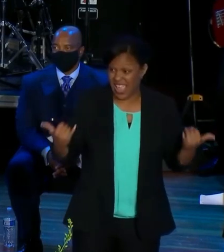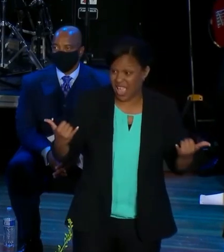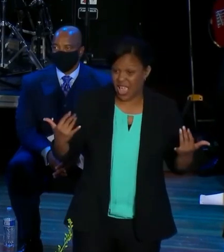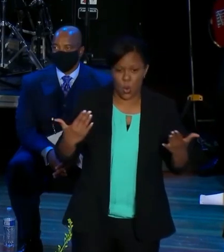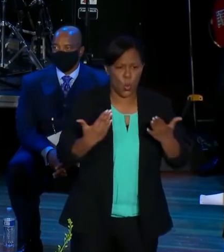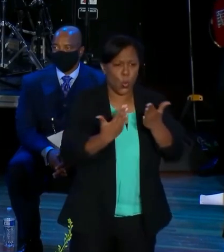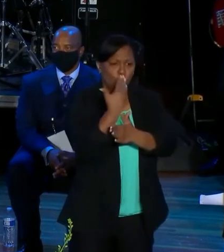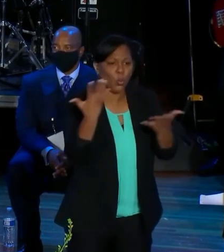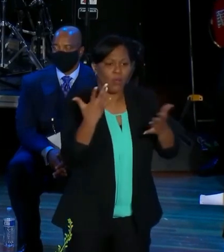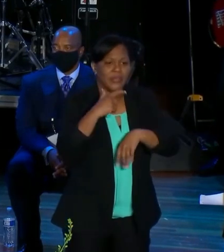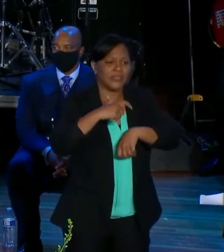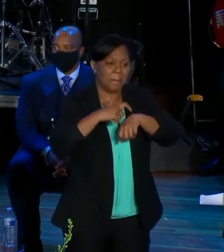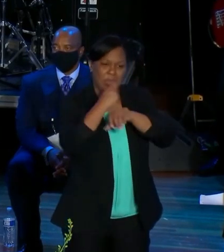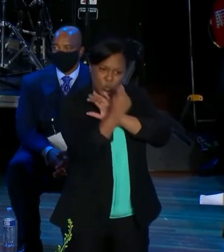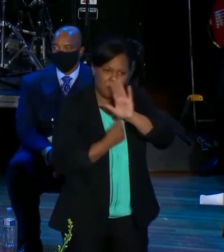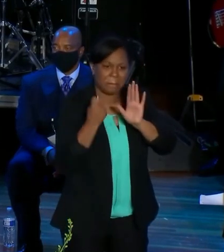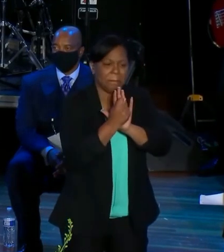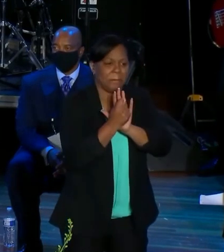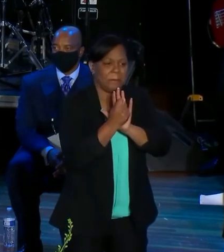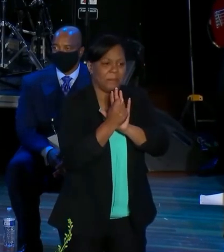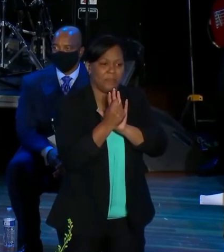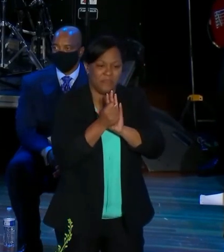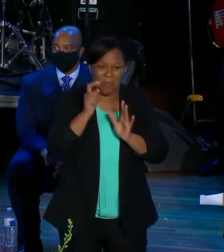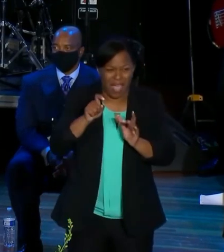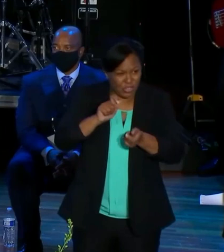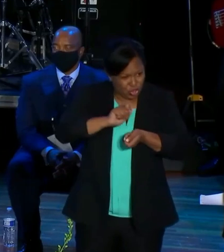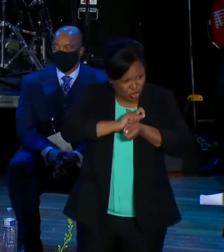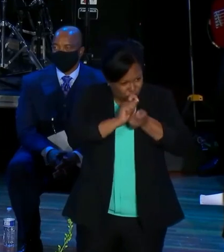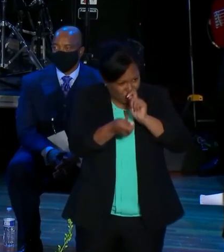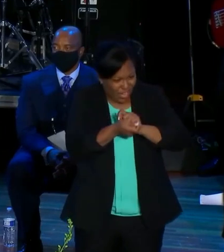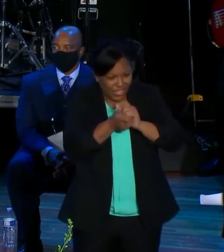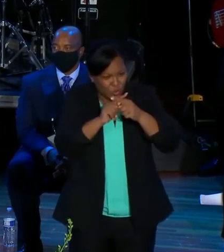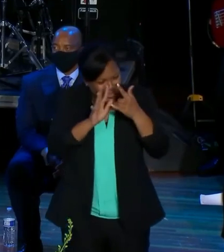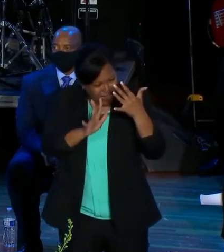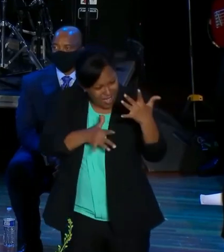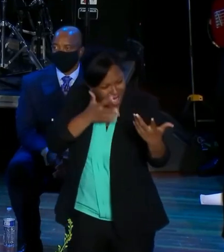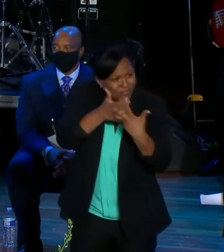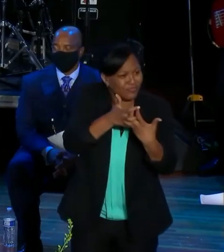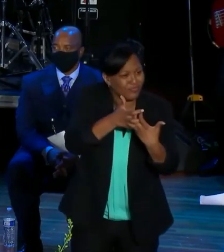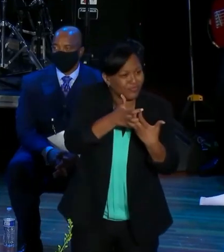och tänker att man kan sälja valsedlar till folk som har fått nog av missbruk